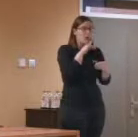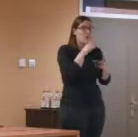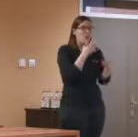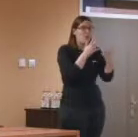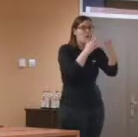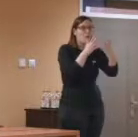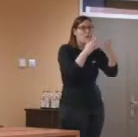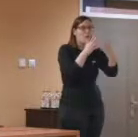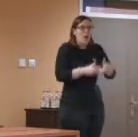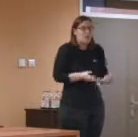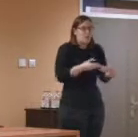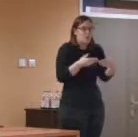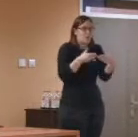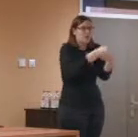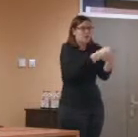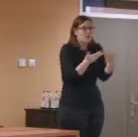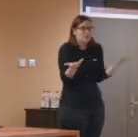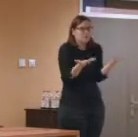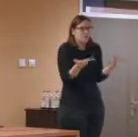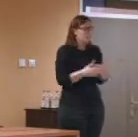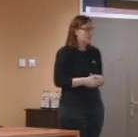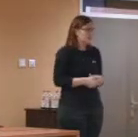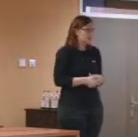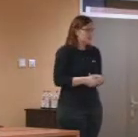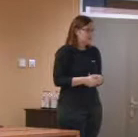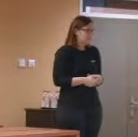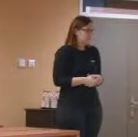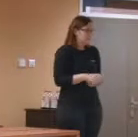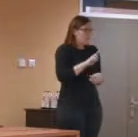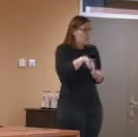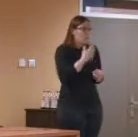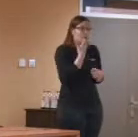los medios, y luego tenéis ejemplos en las siguientes conferencias que lo pueden